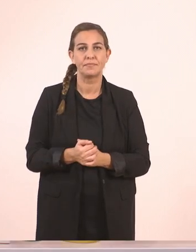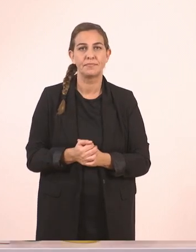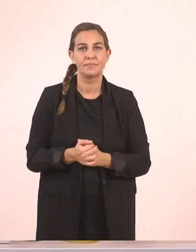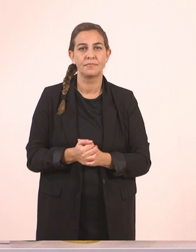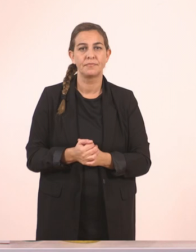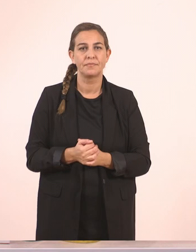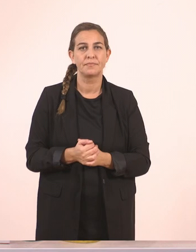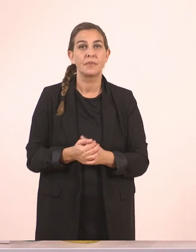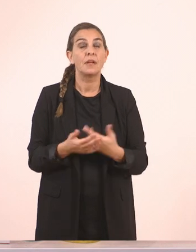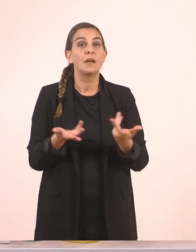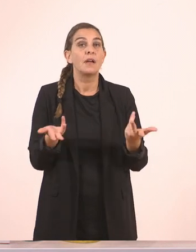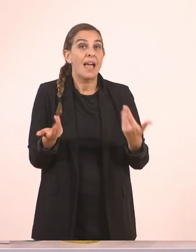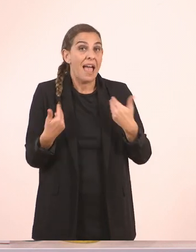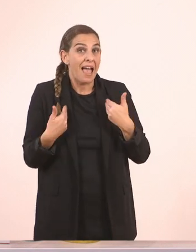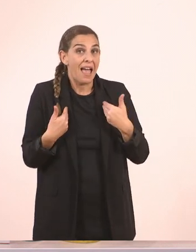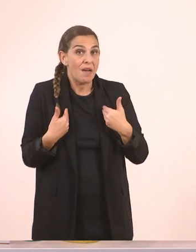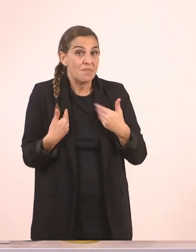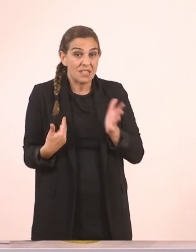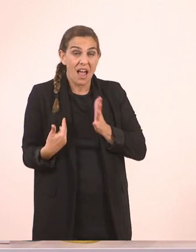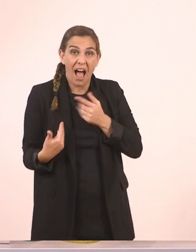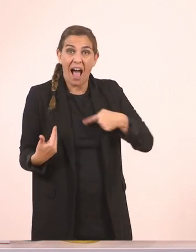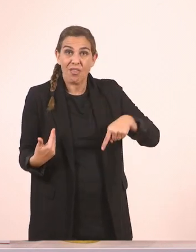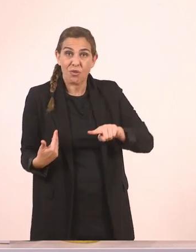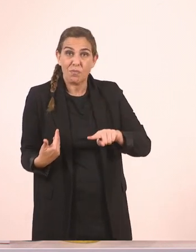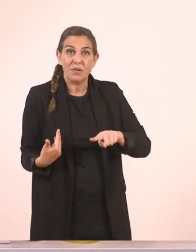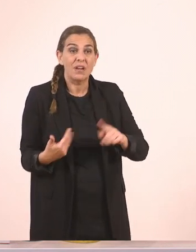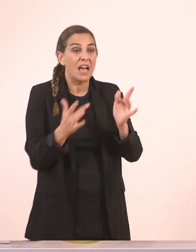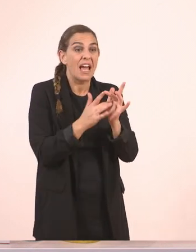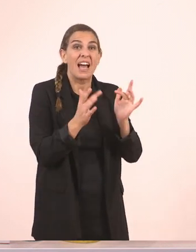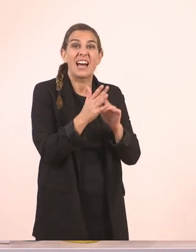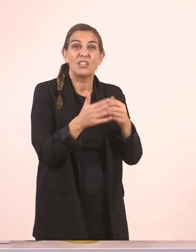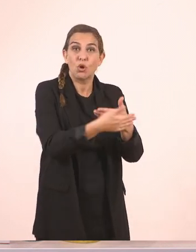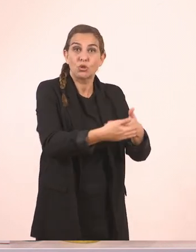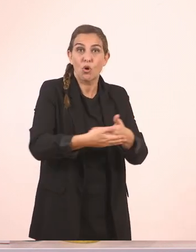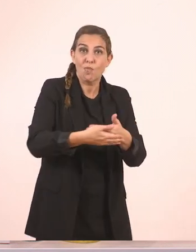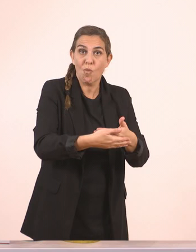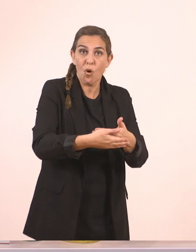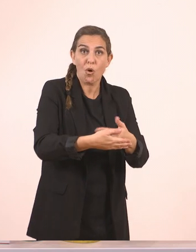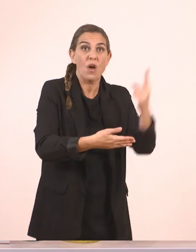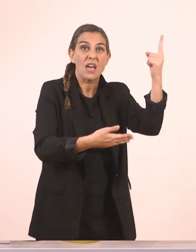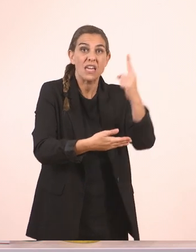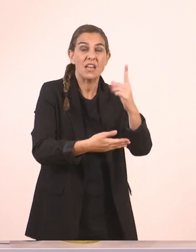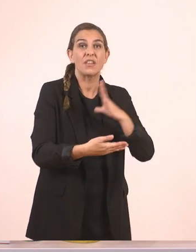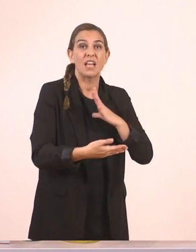Τι να προσφέρουμε σε σένα, Χριστέ μου, που εμφανίστηκες στη γη σαν άνθρωπος για χάρη μας, για μας;